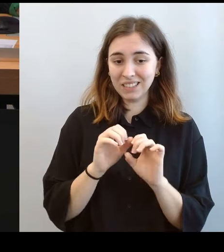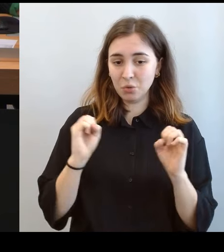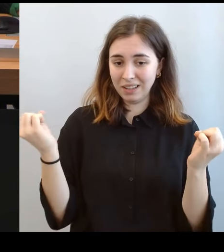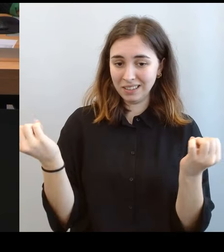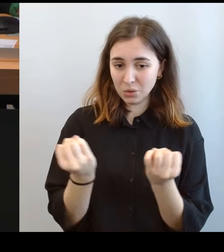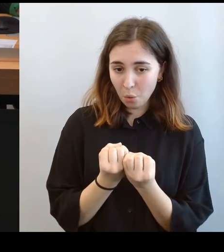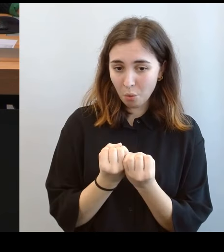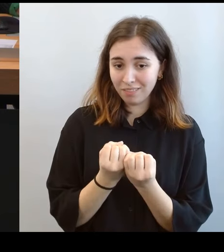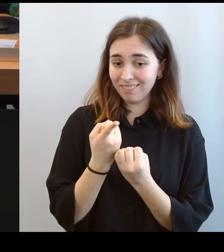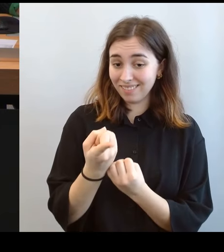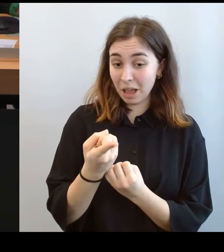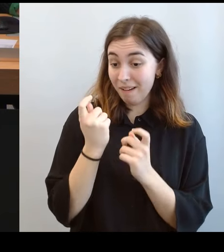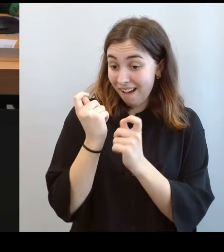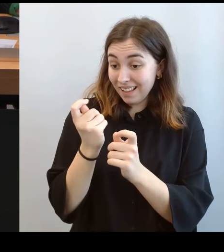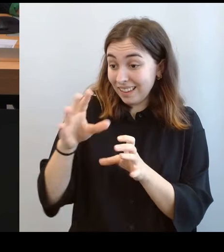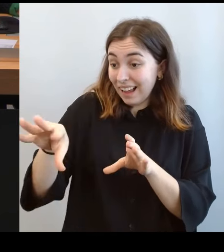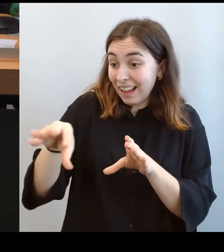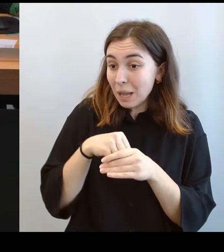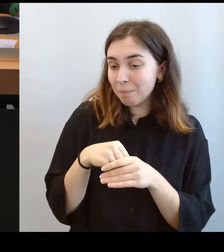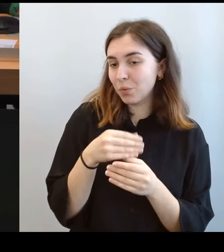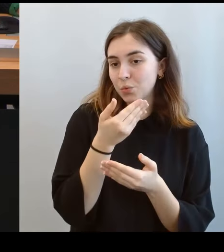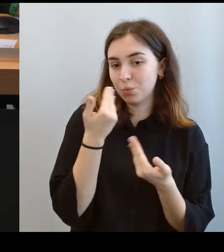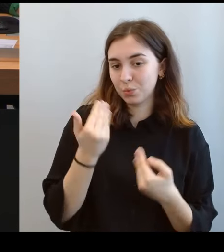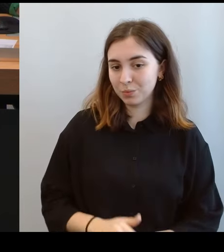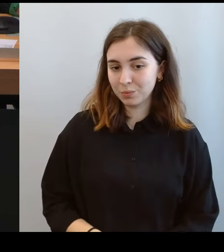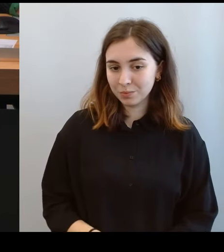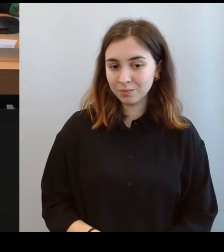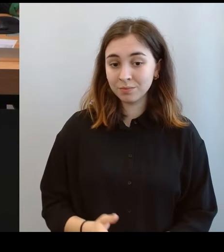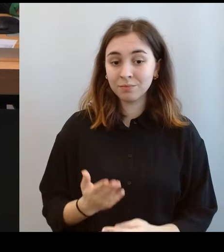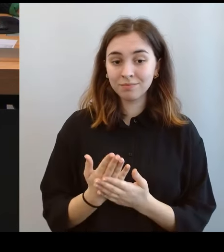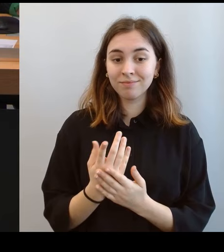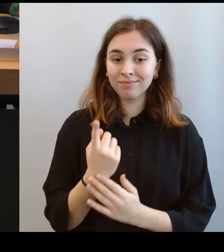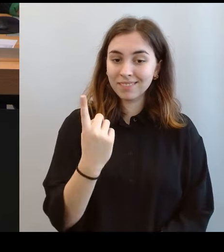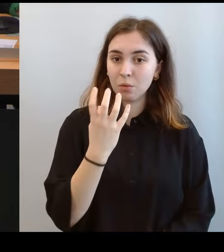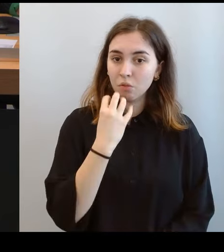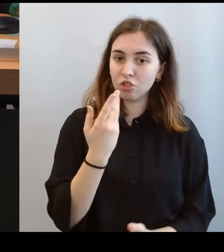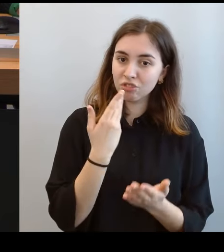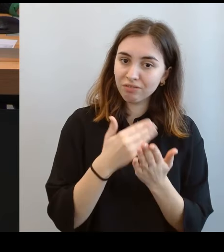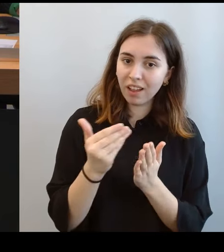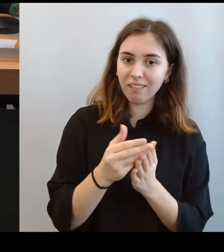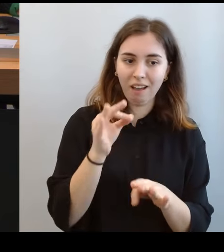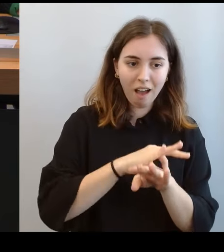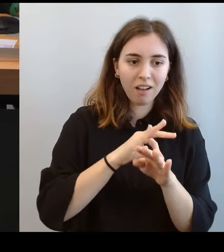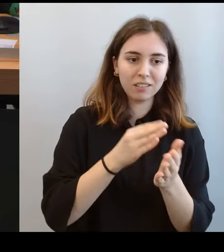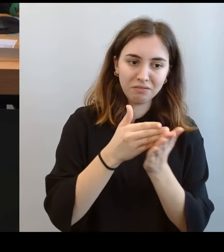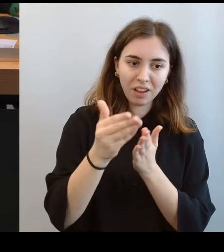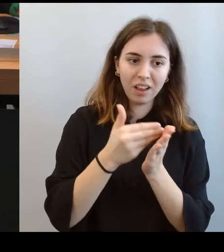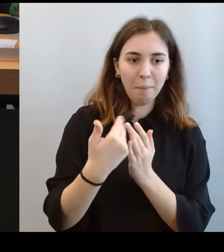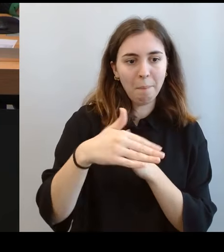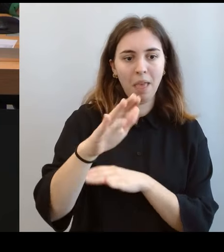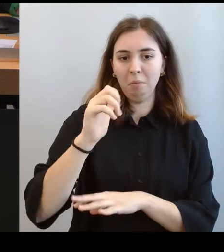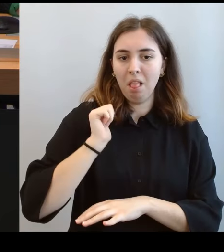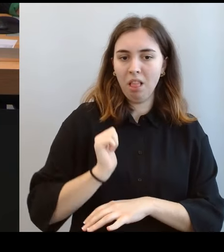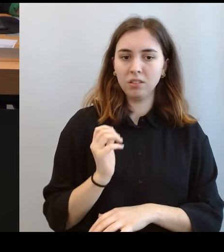Stattdessen wollen sie diese Arztgruppe noch weiter belasten. Zur Erinnerung: Bereits im Oktober 22 wandten sich die